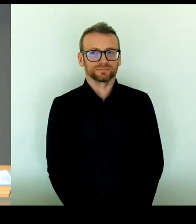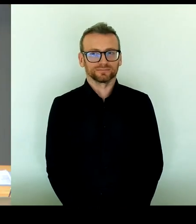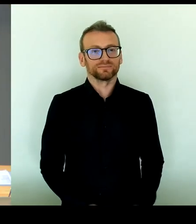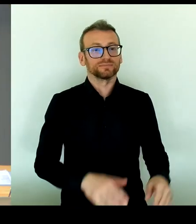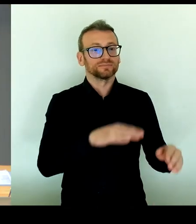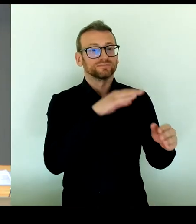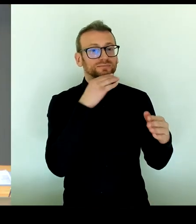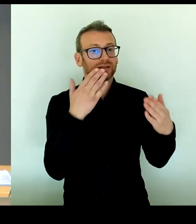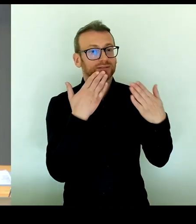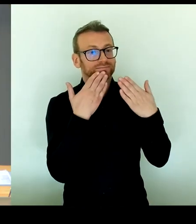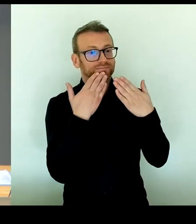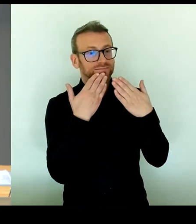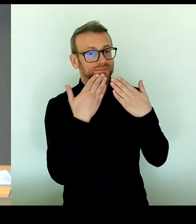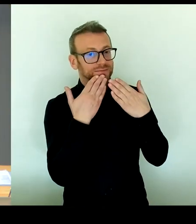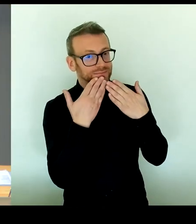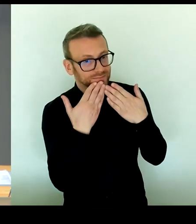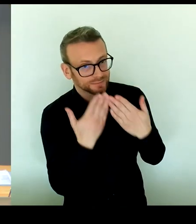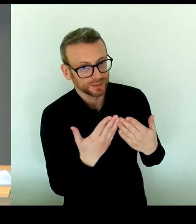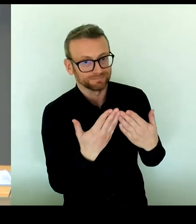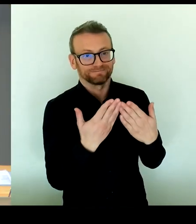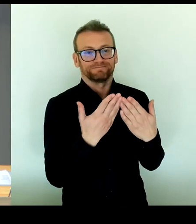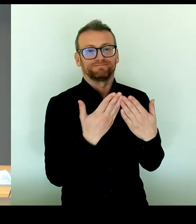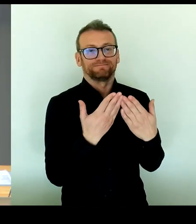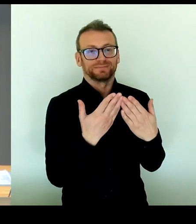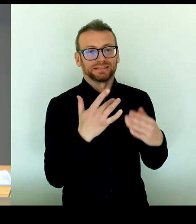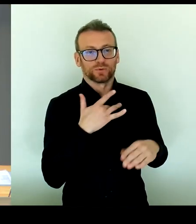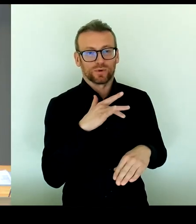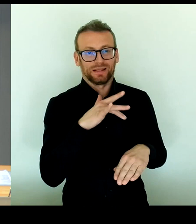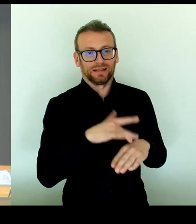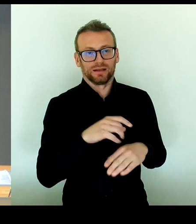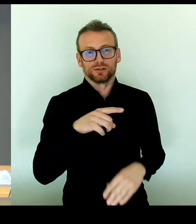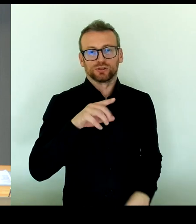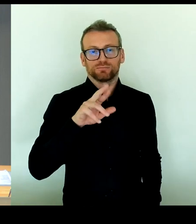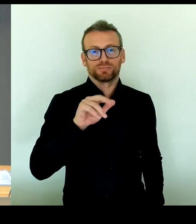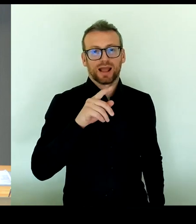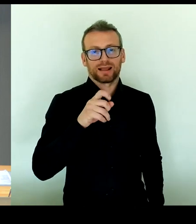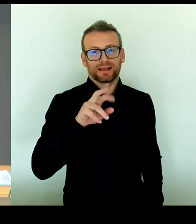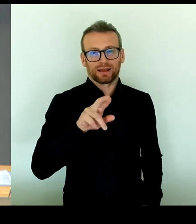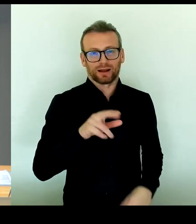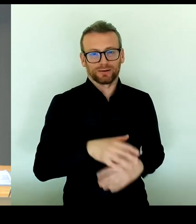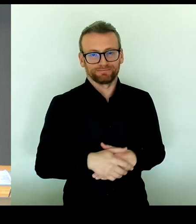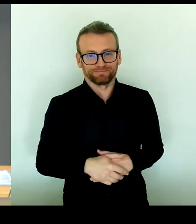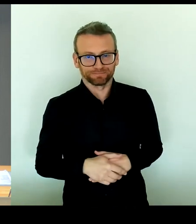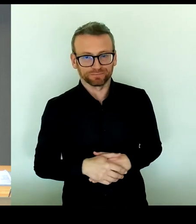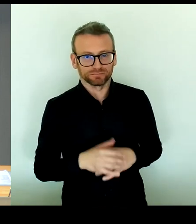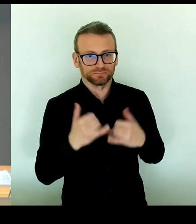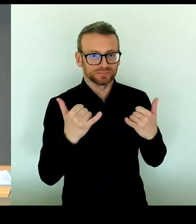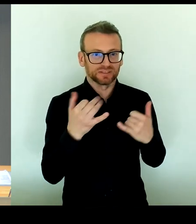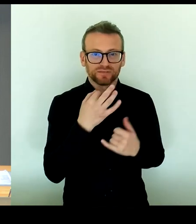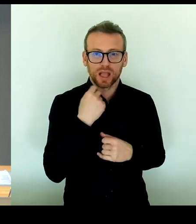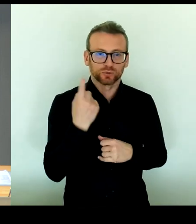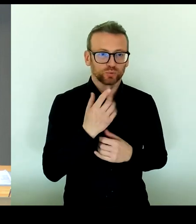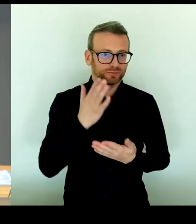und Informationsfreiheit für das Jahr 2020. Ich begrüße hierzu die Berliner Beauftragten für